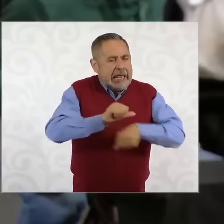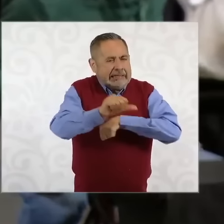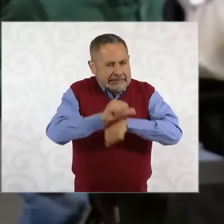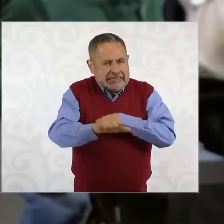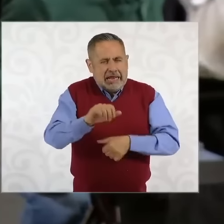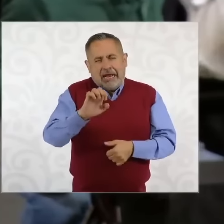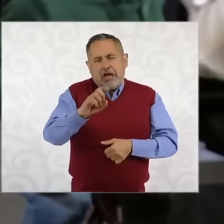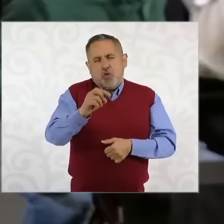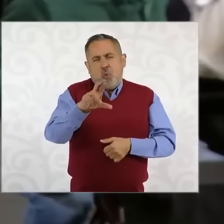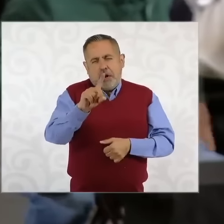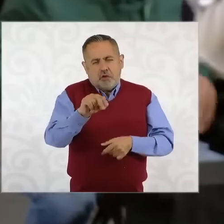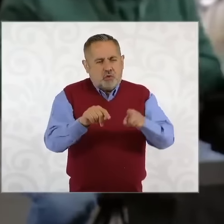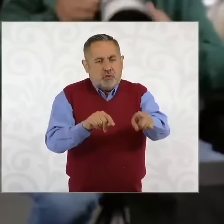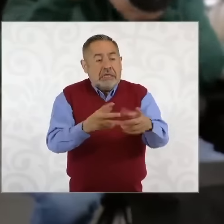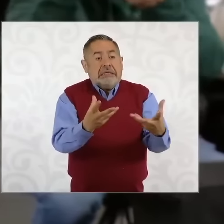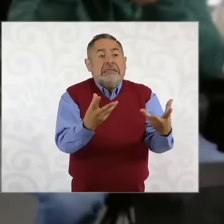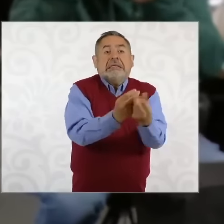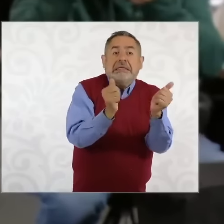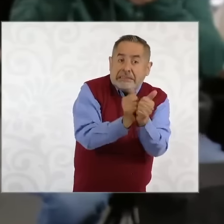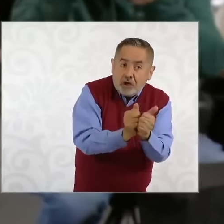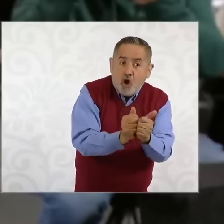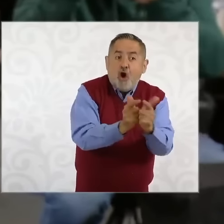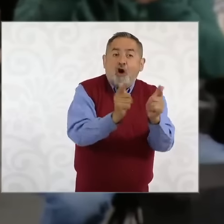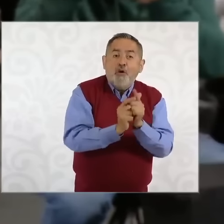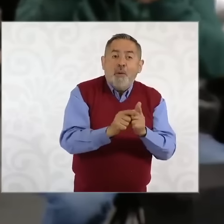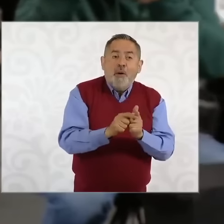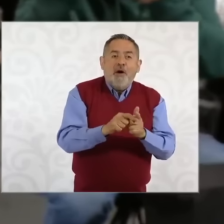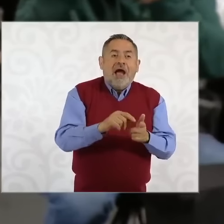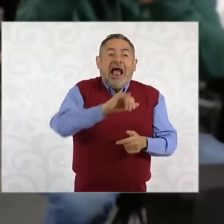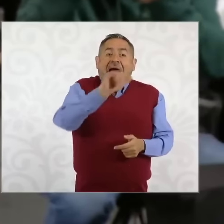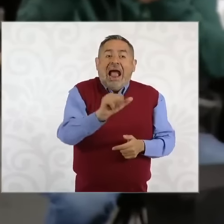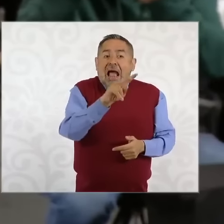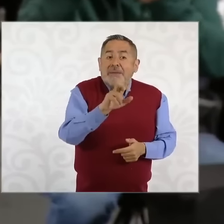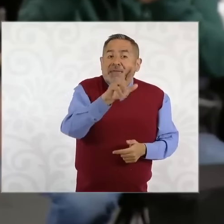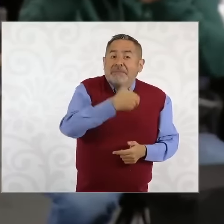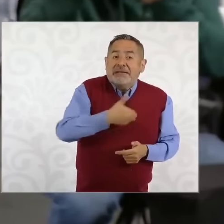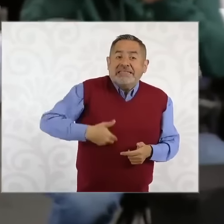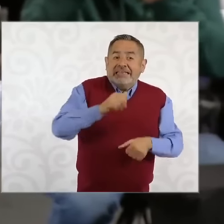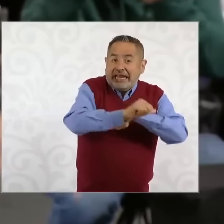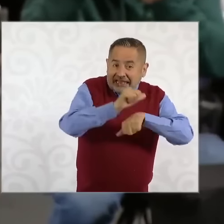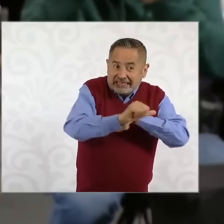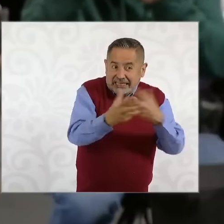eh, filopartidista de Javier Miley, respaldado por la agencia Atlas Network, que es justamente la que